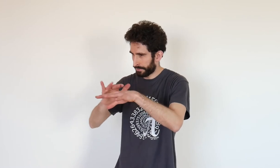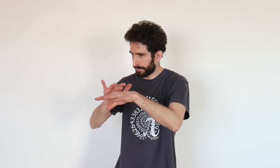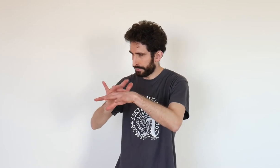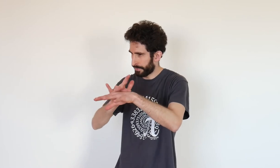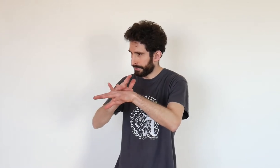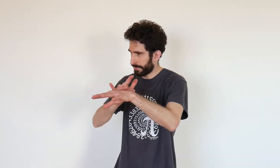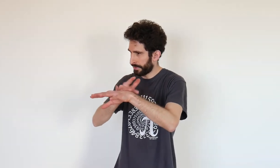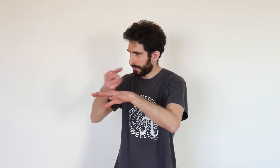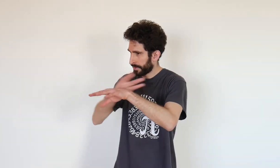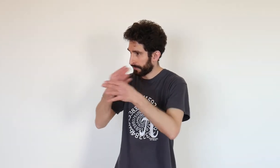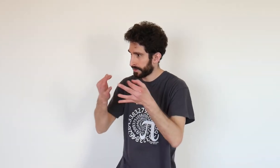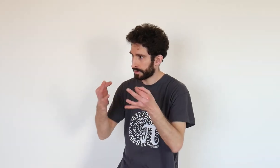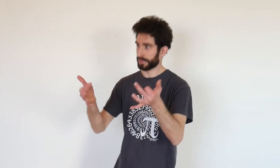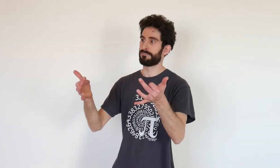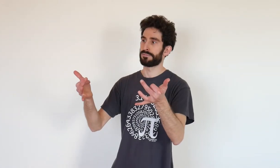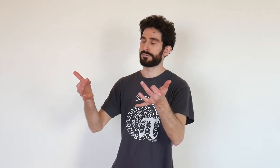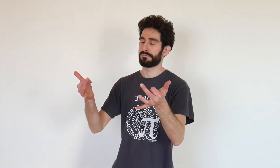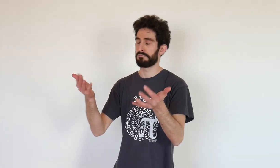le toucher plus sensible.